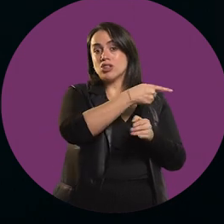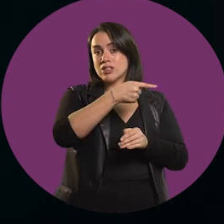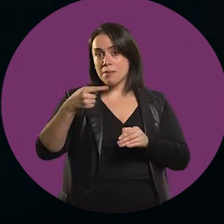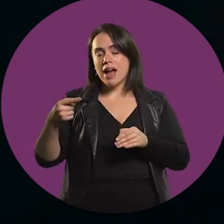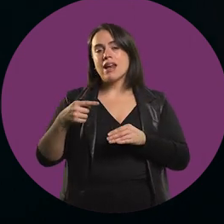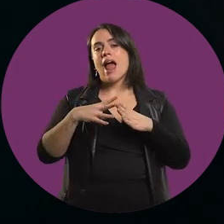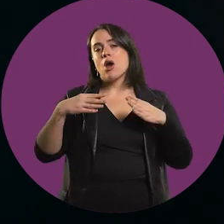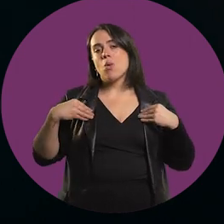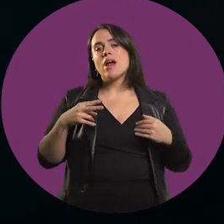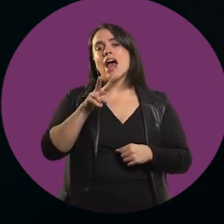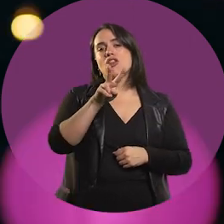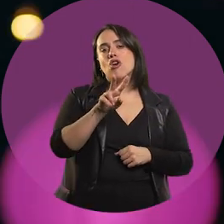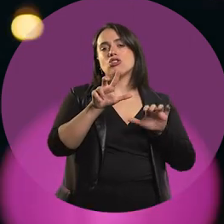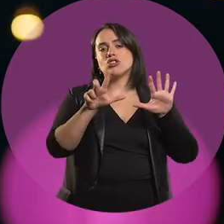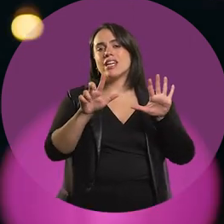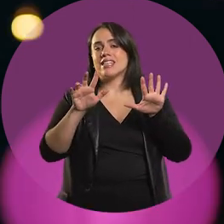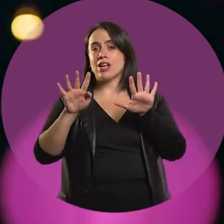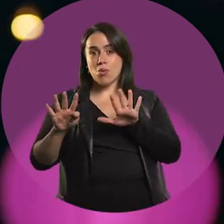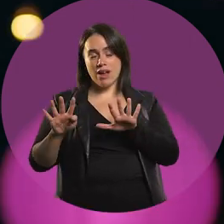a la Escuela 279, que es una escuela para ciegos.